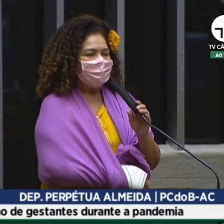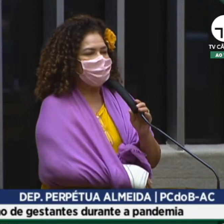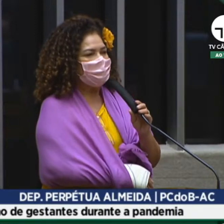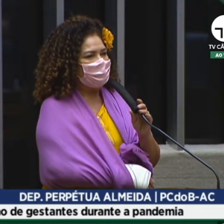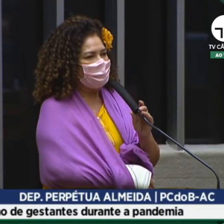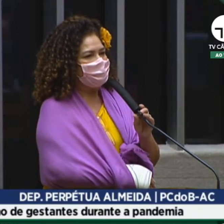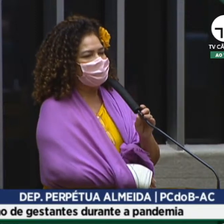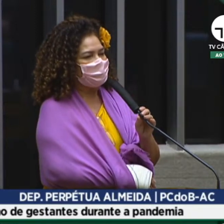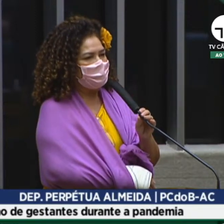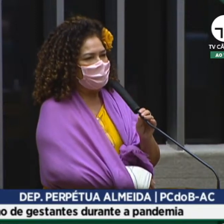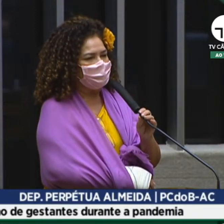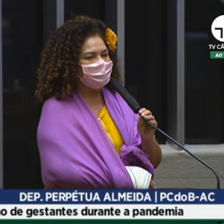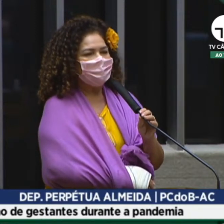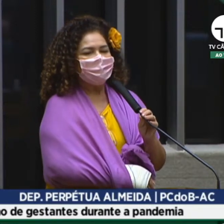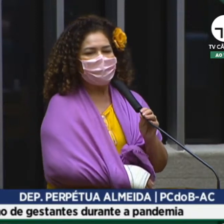PAGAR O SALÁRIO DAS GRÁVIDAS AFASTADAS DA PEQUENA E